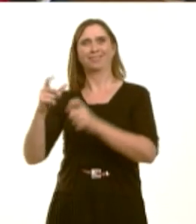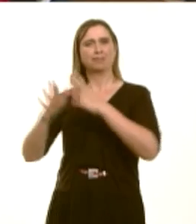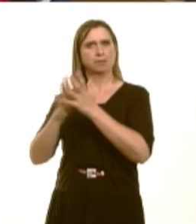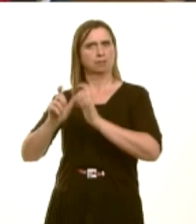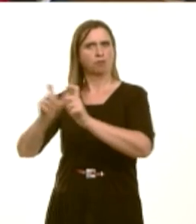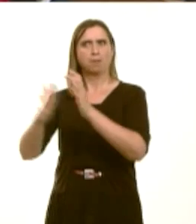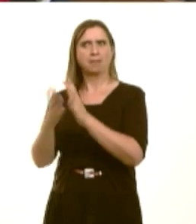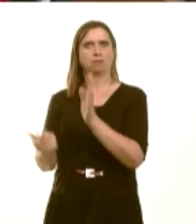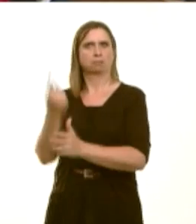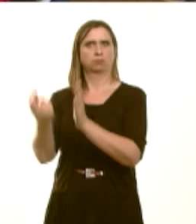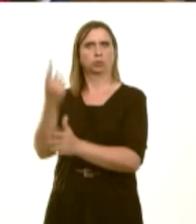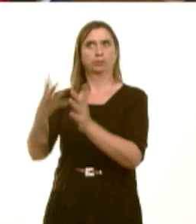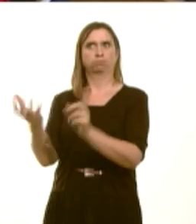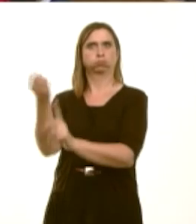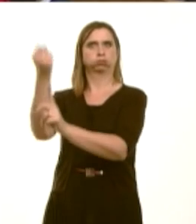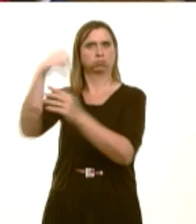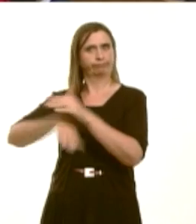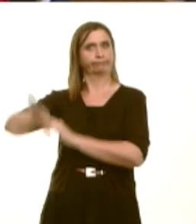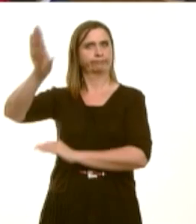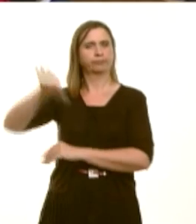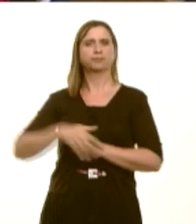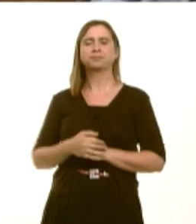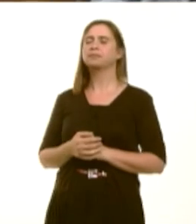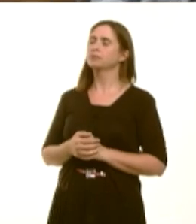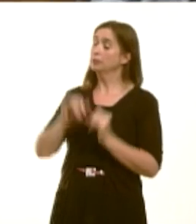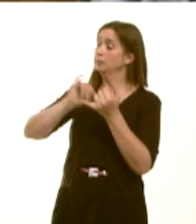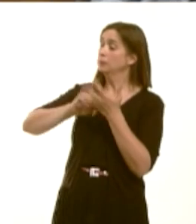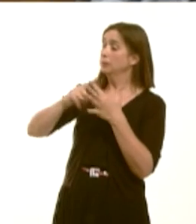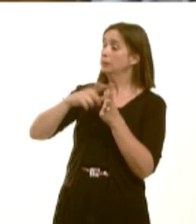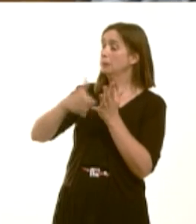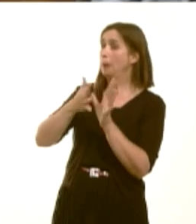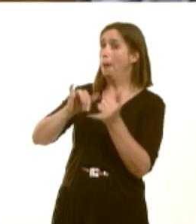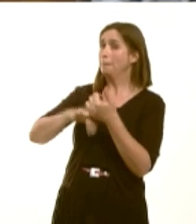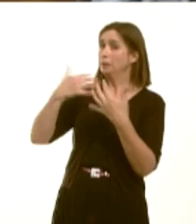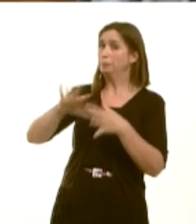wedi gweithio gyda mwy na 200 o gwmnÔau ac maen nhwín barod wedi sicrhau £8 miliwn